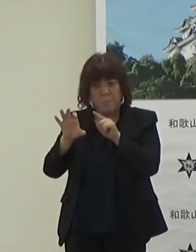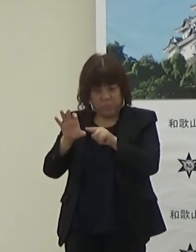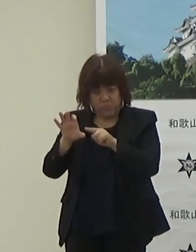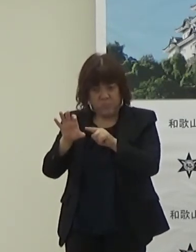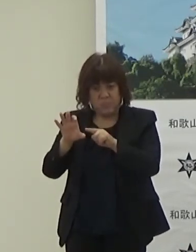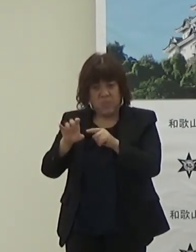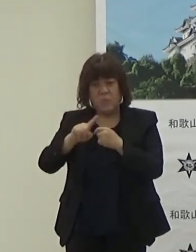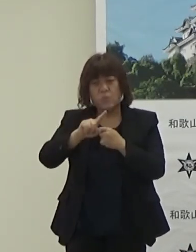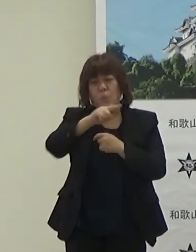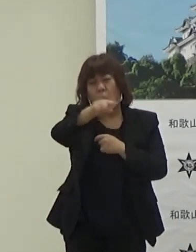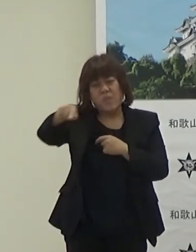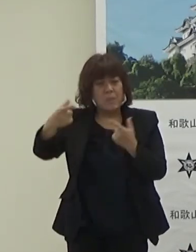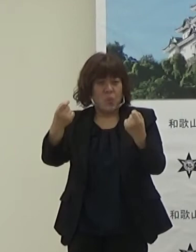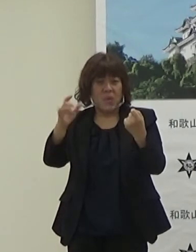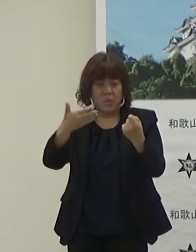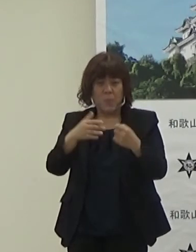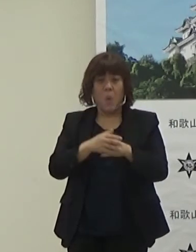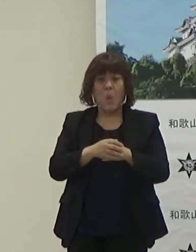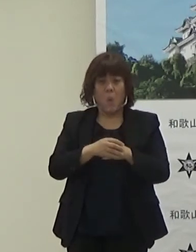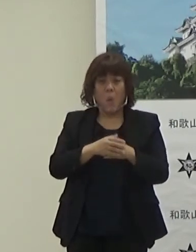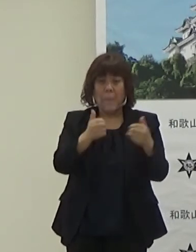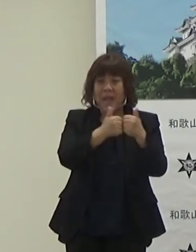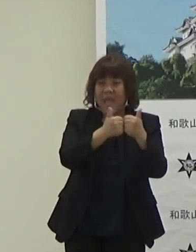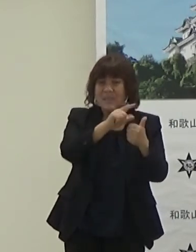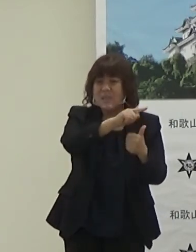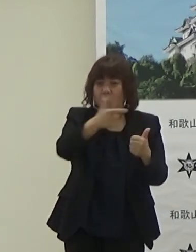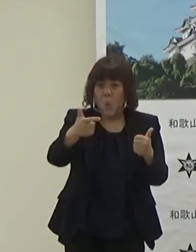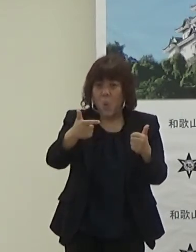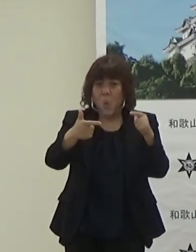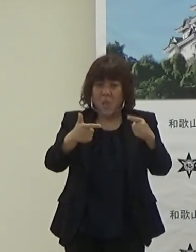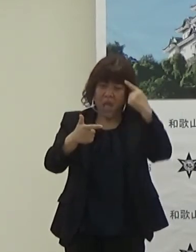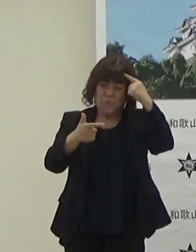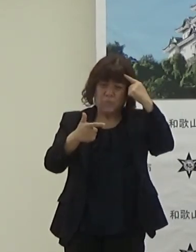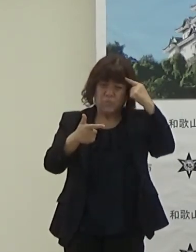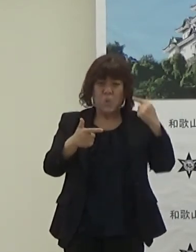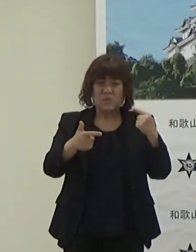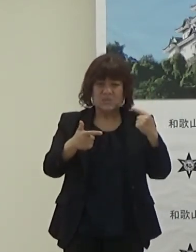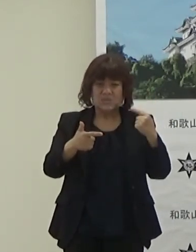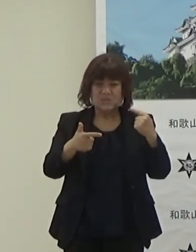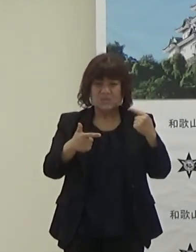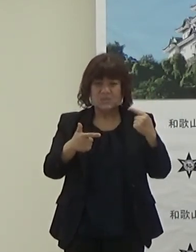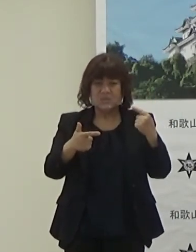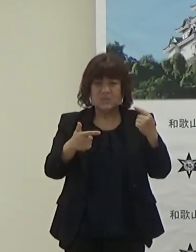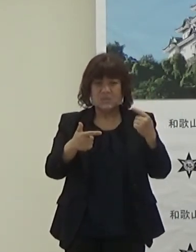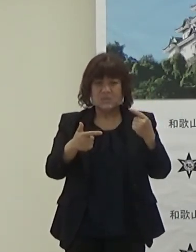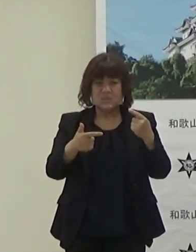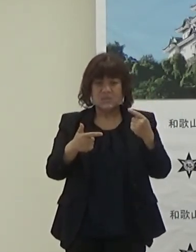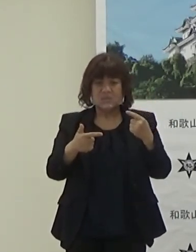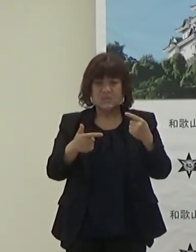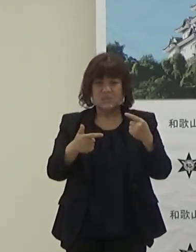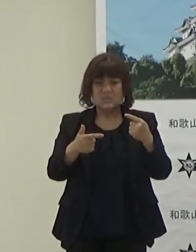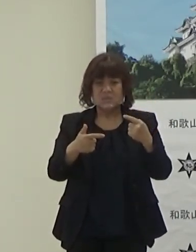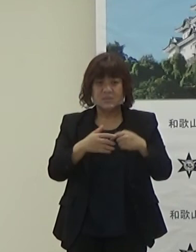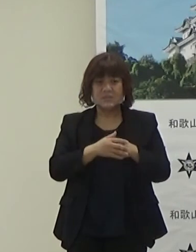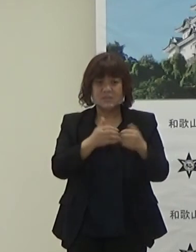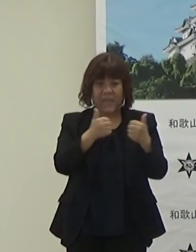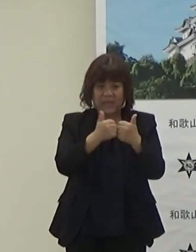そうなんですけど、MICE事業自体が黒字になるっていうところって 多分ないと思うんですよね MICE自体